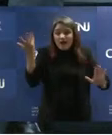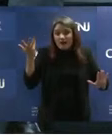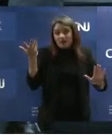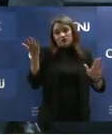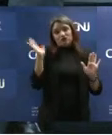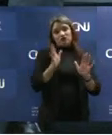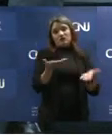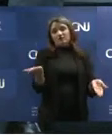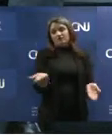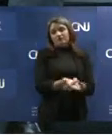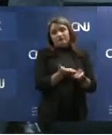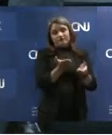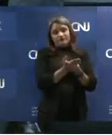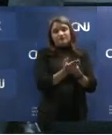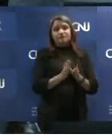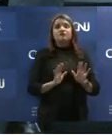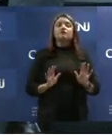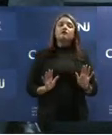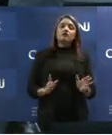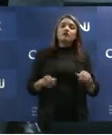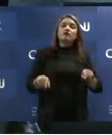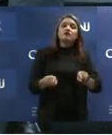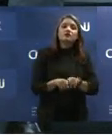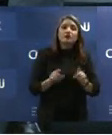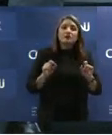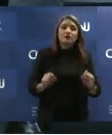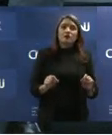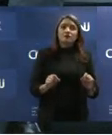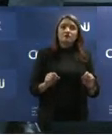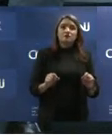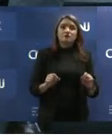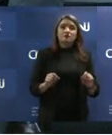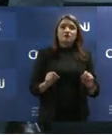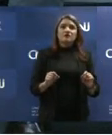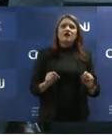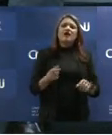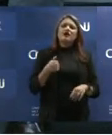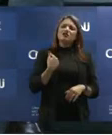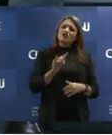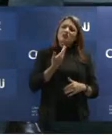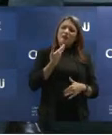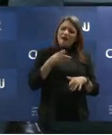Para além disso, a defesa chama atenção excelências e isso é muito importante